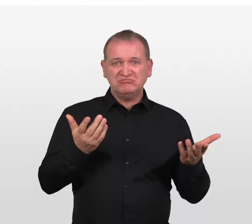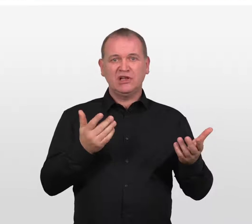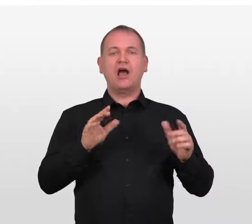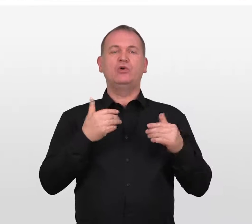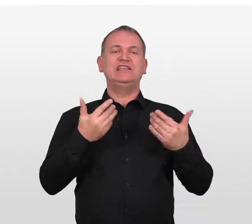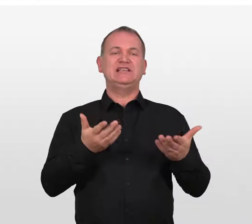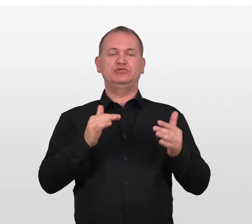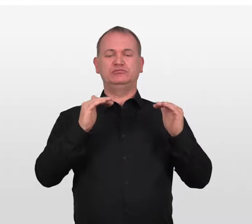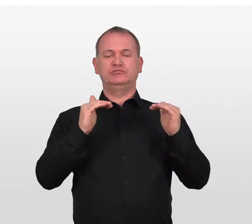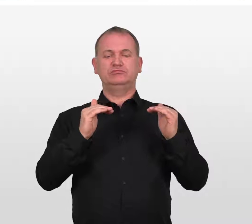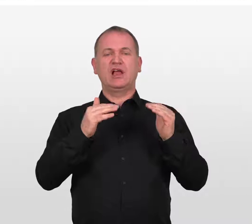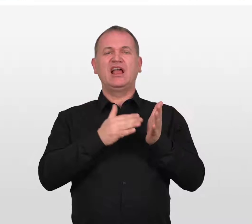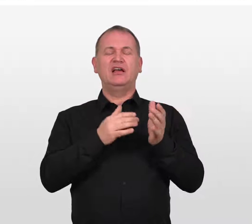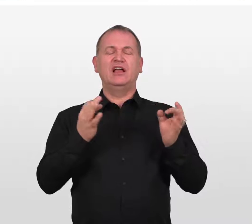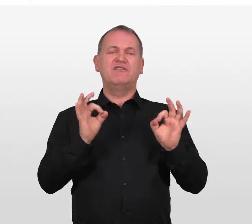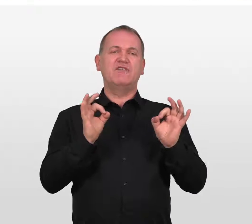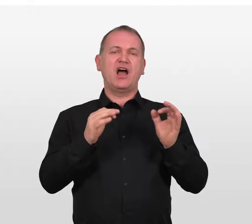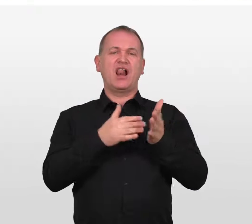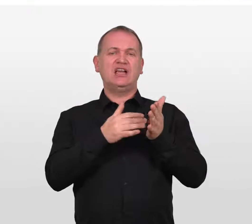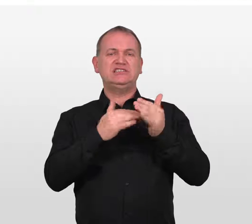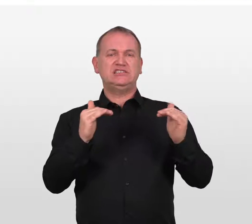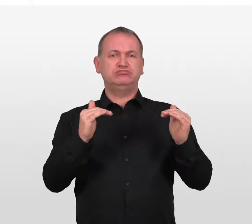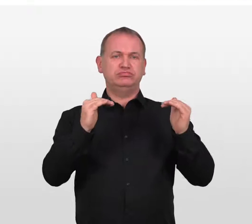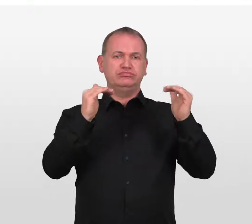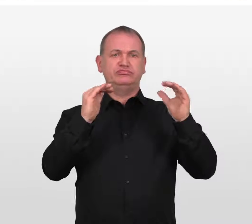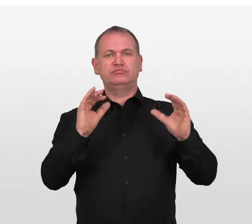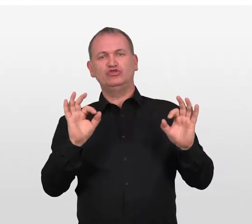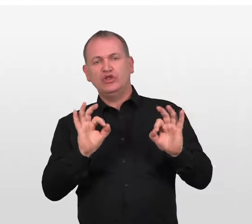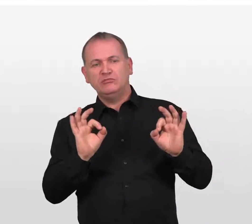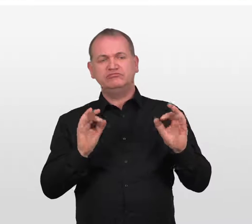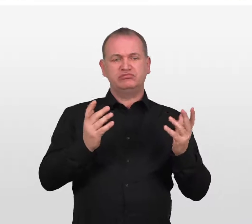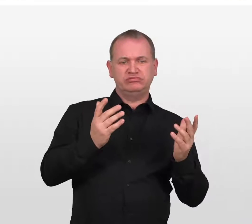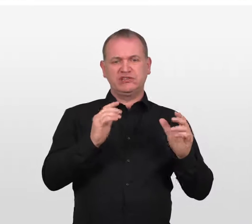Beinahe alle Gebäude in Deutschland sind in eine